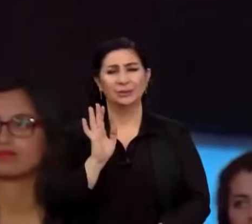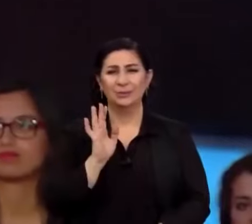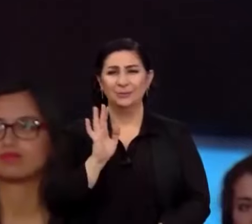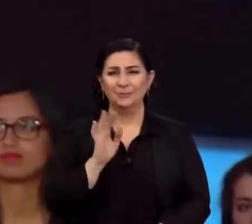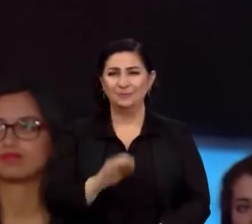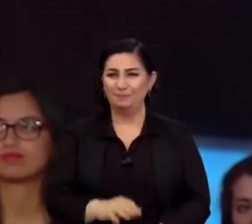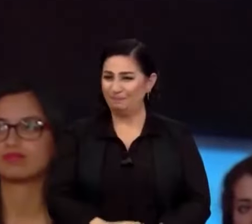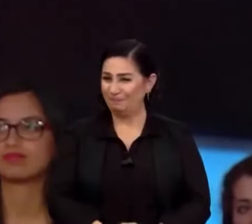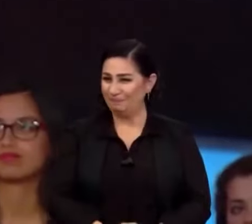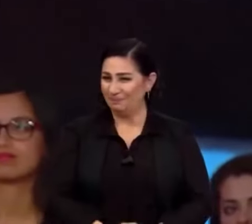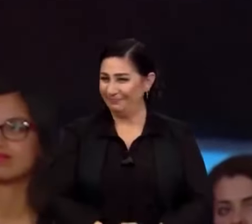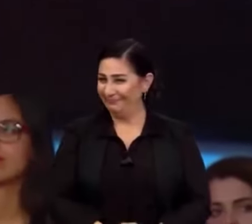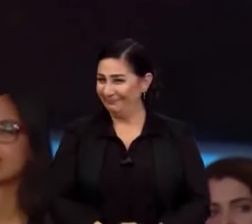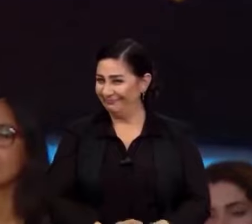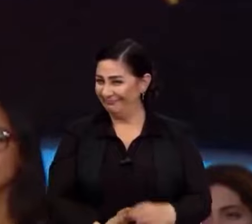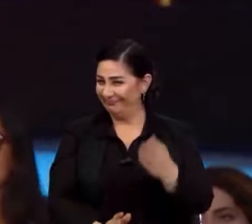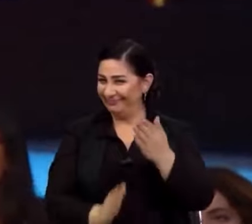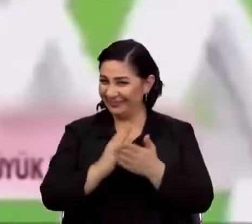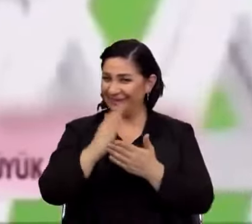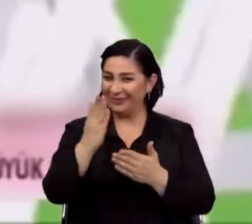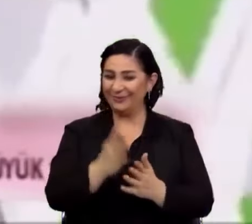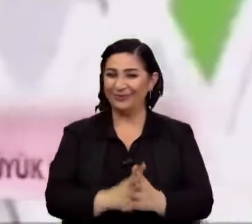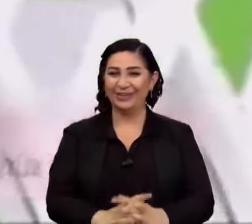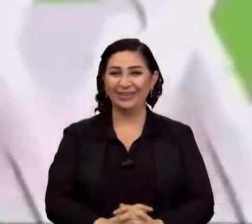yani evet